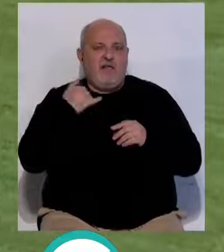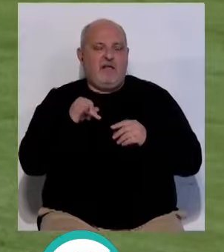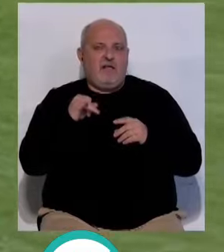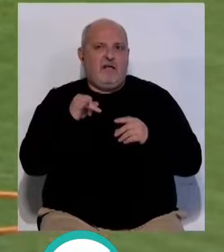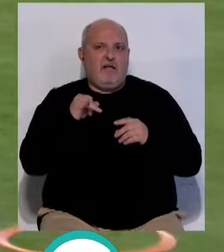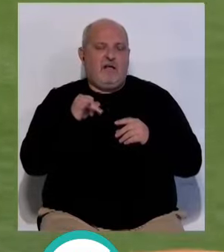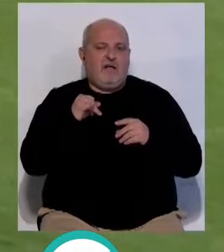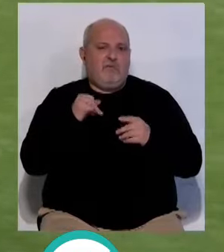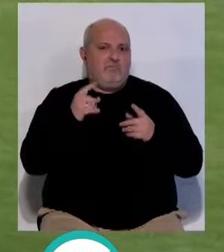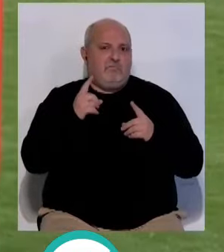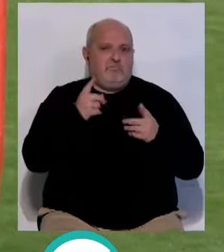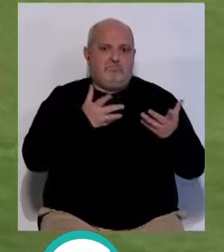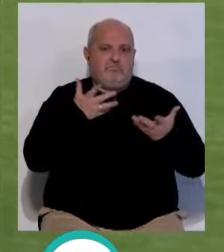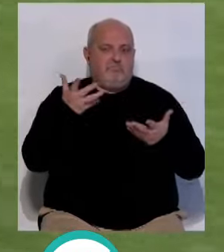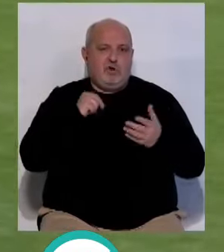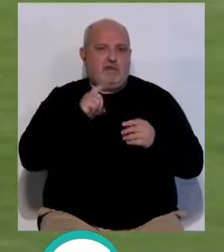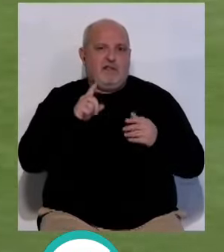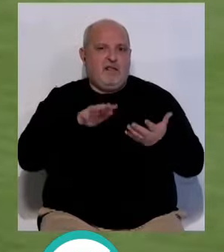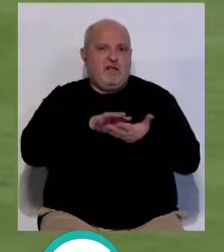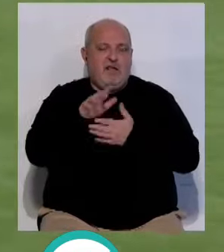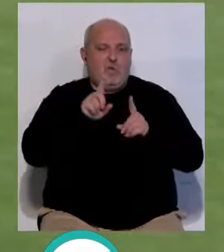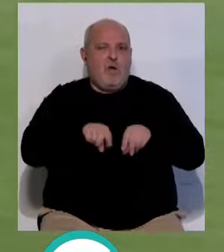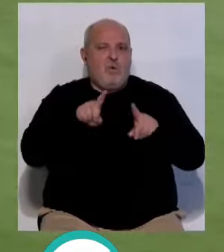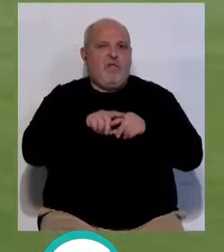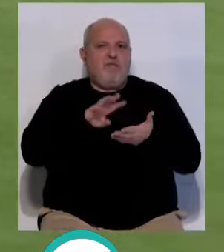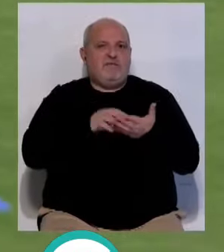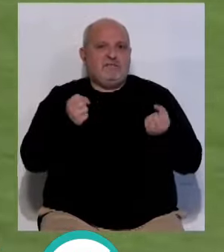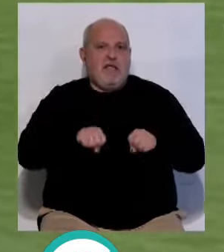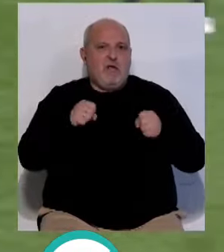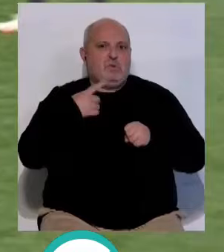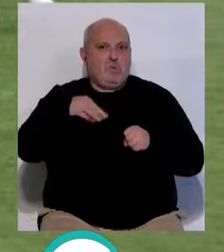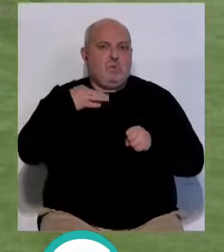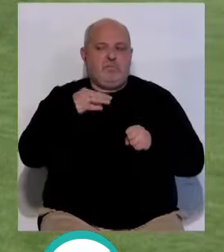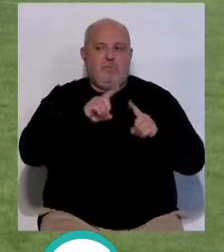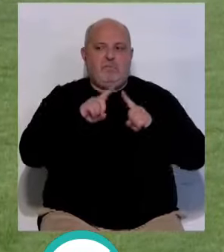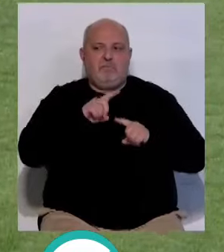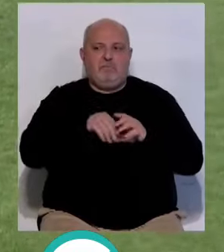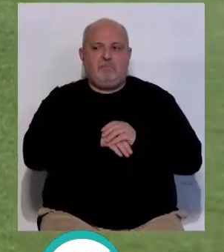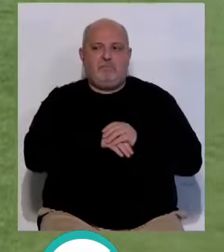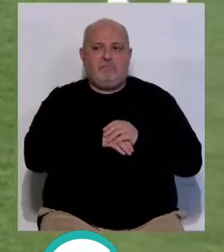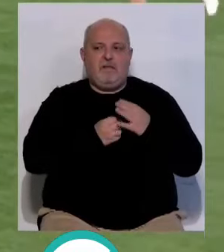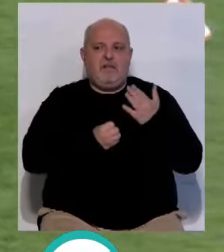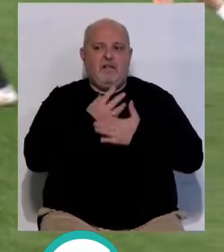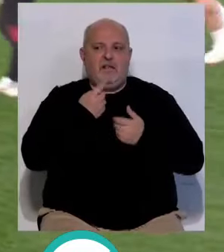un Ale o tirar de un cuam o buscar otro tipo de solución el tiene un problema a la hora de generar